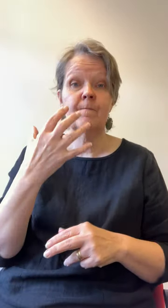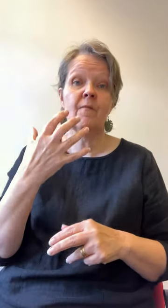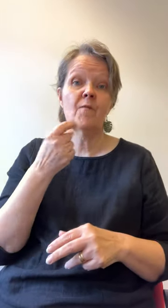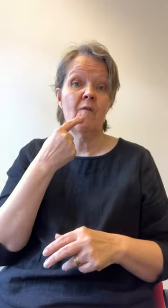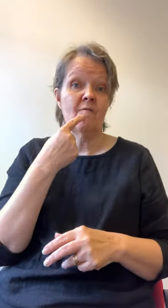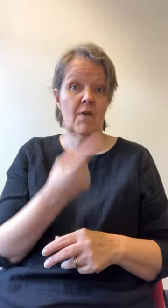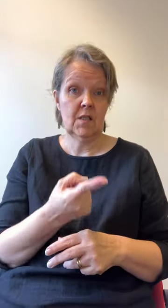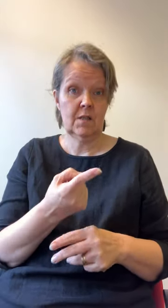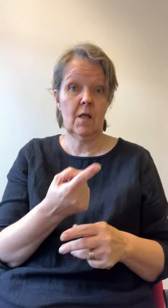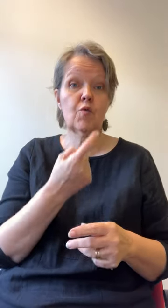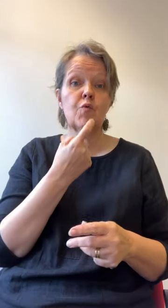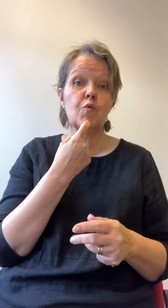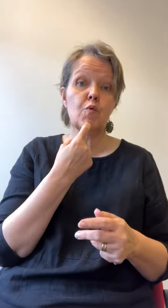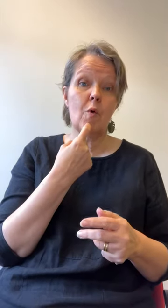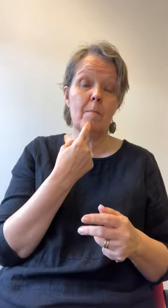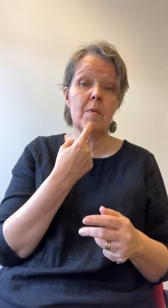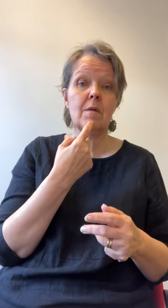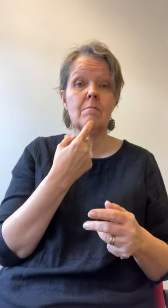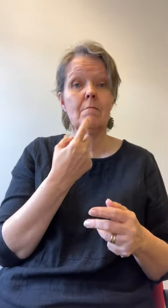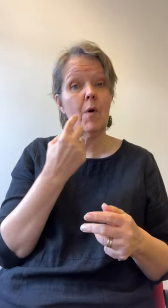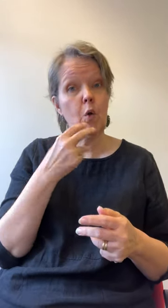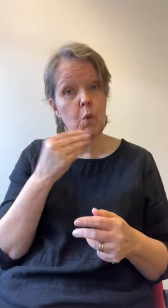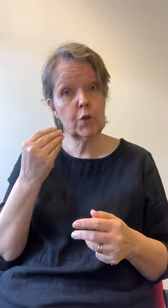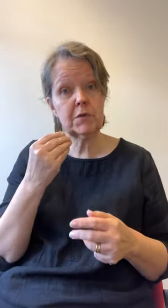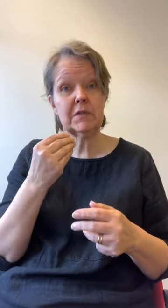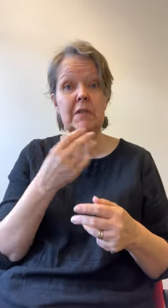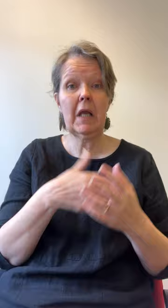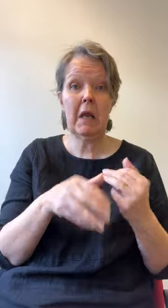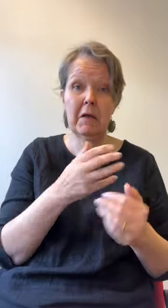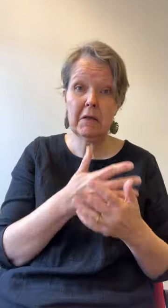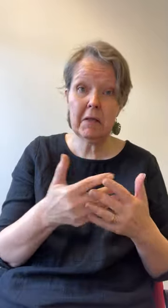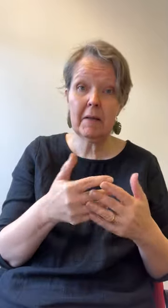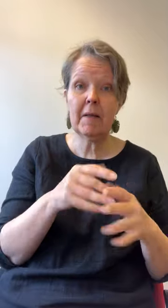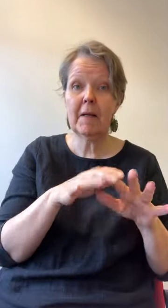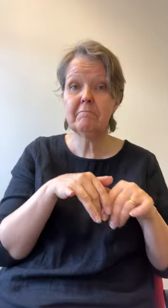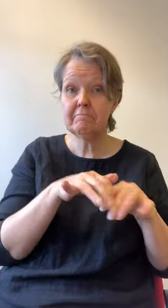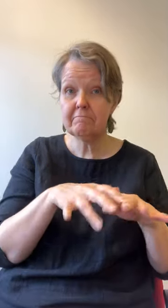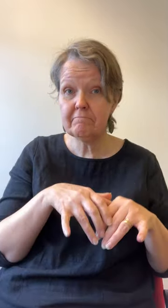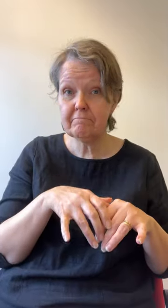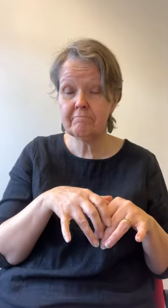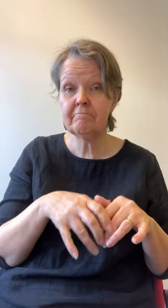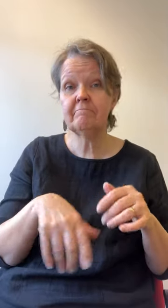Voit vastata suomeksi, ruotsiksi tai englanniksi, -